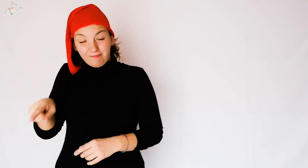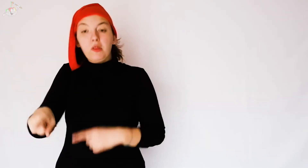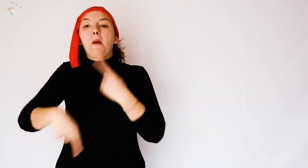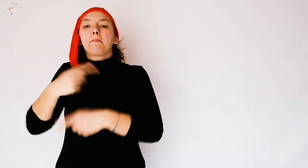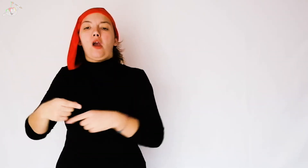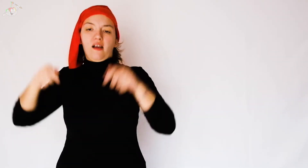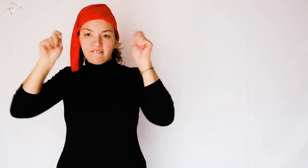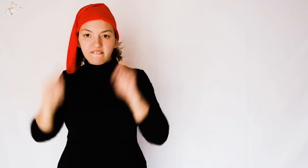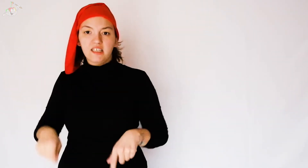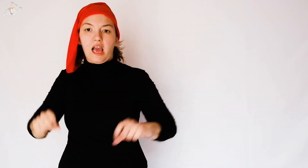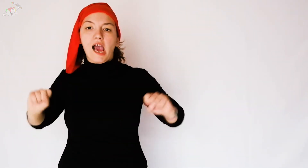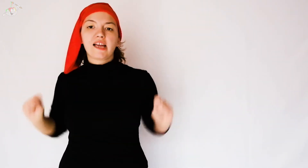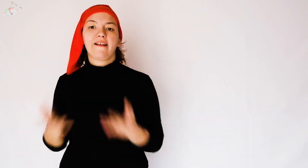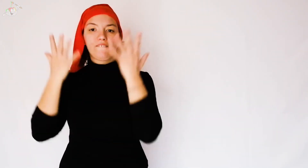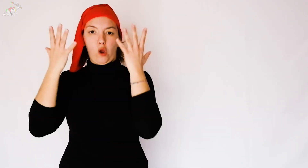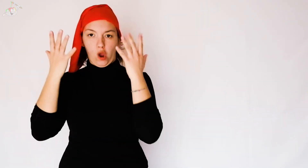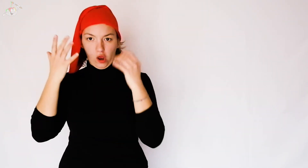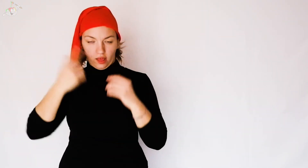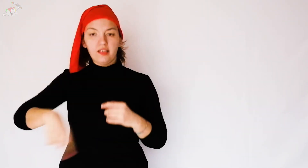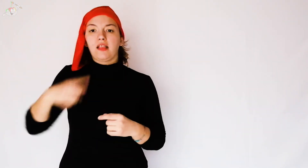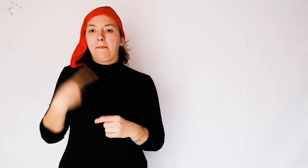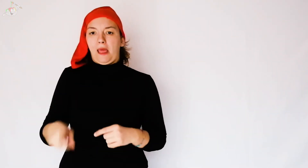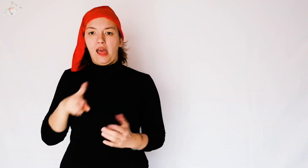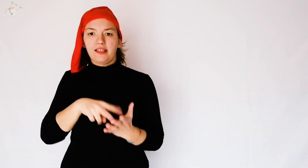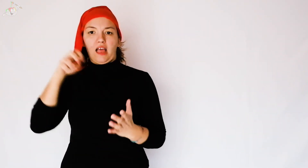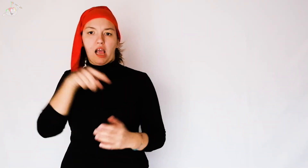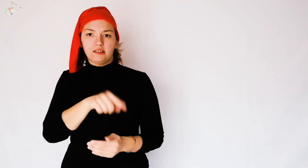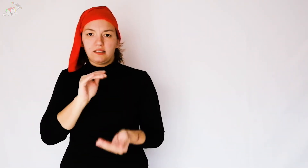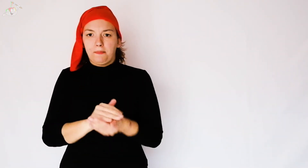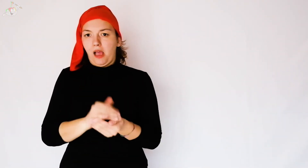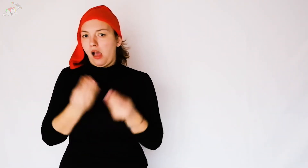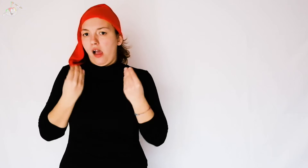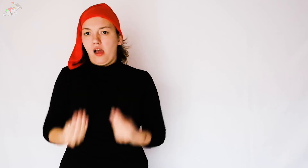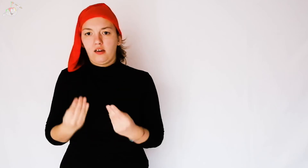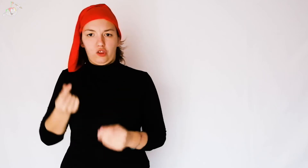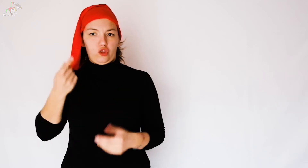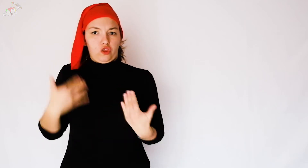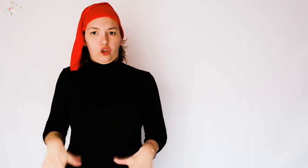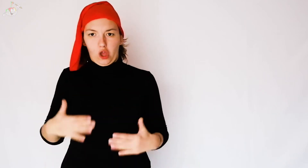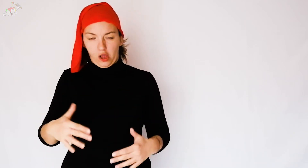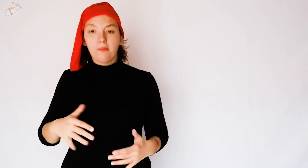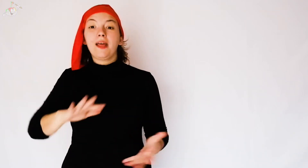Da quel momento cominciarono le rivolte per la tassa cara sul pane.